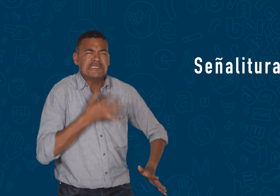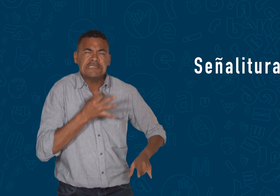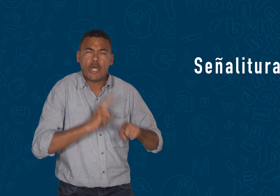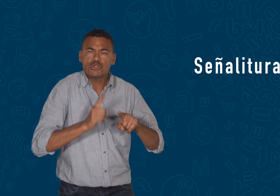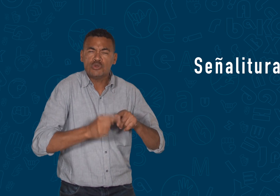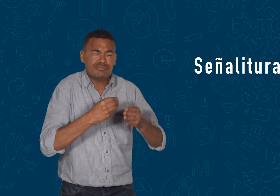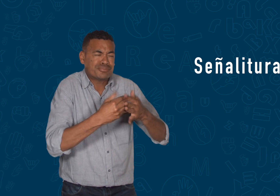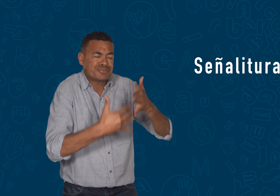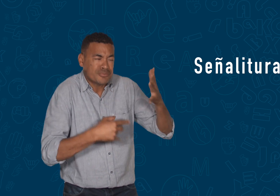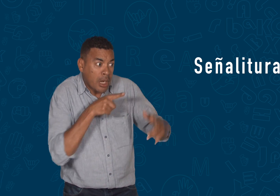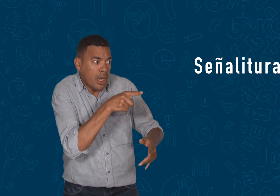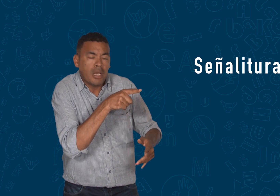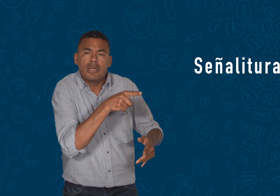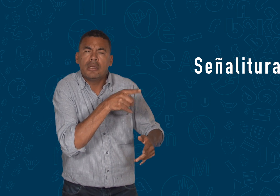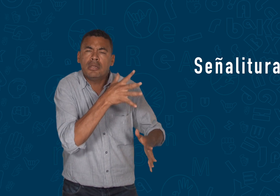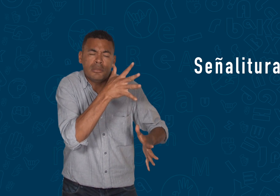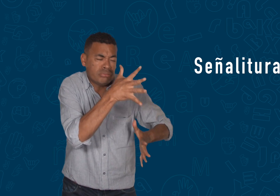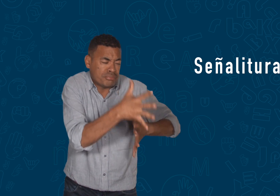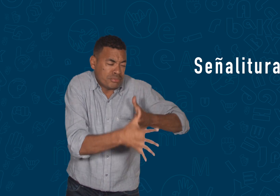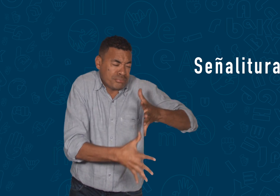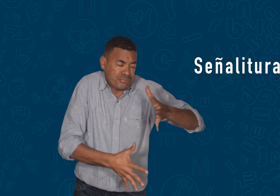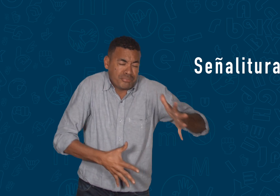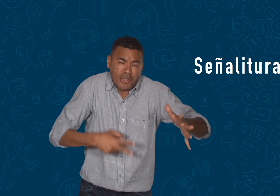Se hace uso de los recursos expresivos de dicha lengua